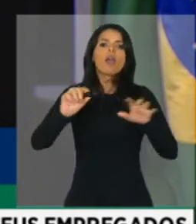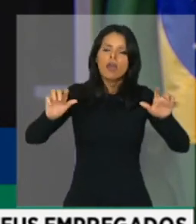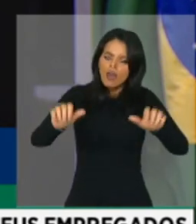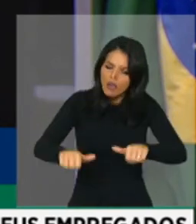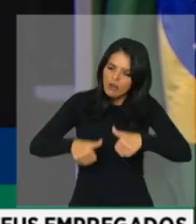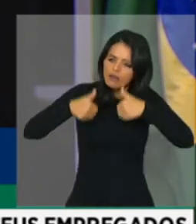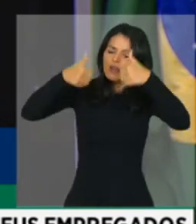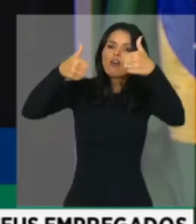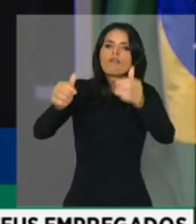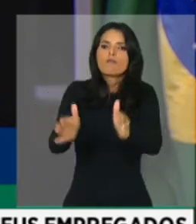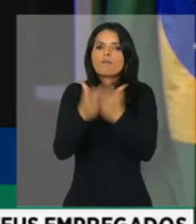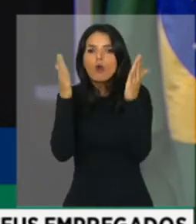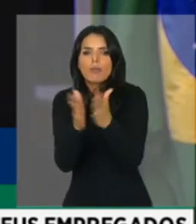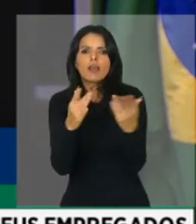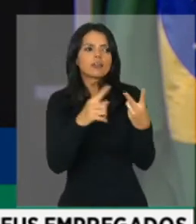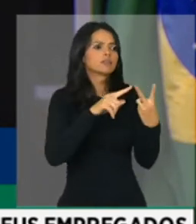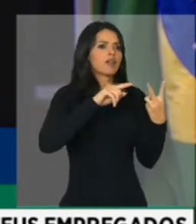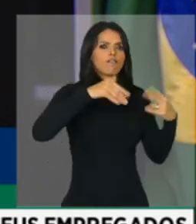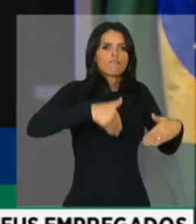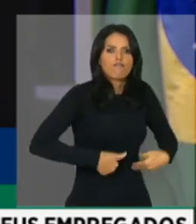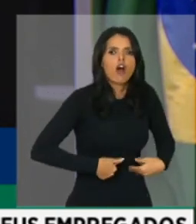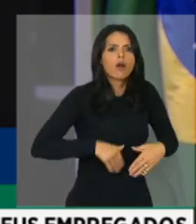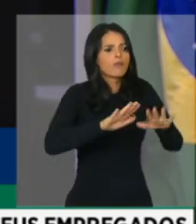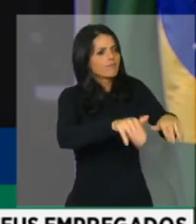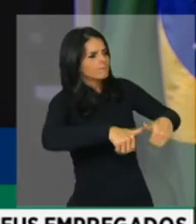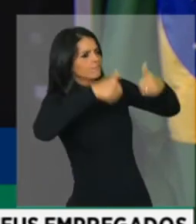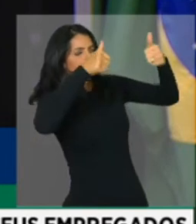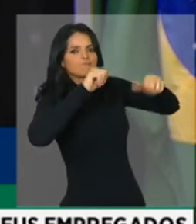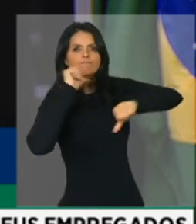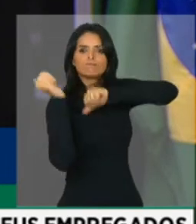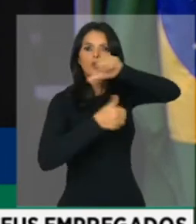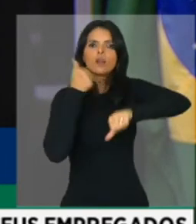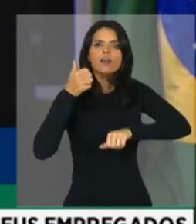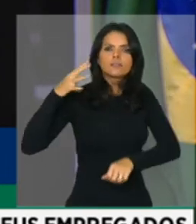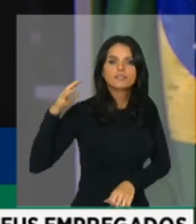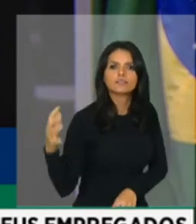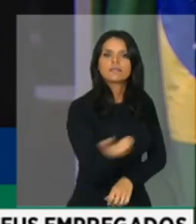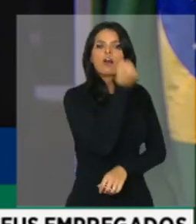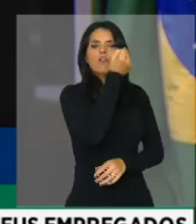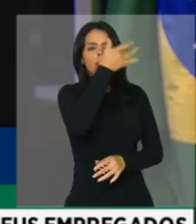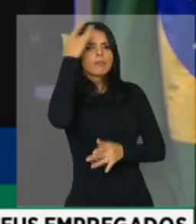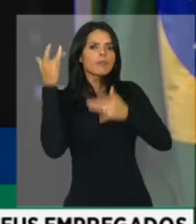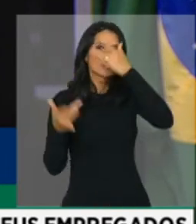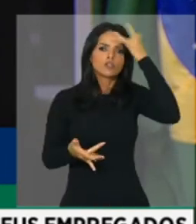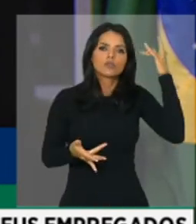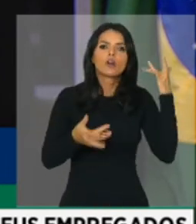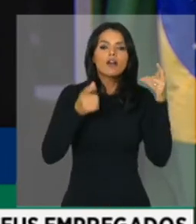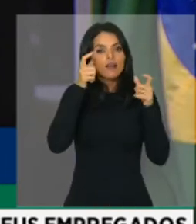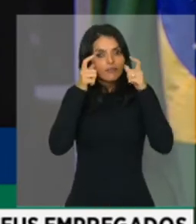MISÉRIA... DE CABEÇA ERGUIDA E SALVAR O MAIOR NÚMERO POSSÍVEL DE PESSOAS E BRASILEIROS E VISANDO O INTERESSE INTERNO DO NOSSO PAÍS. MAS, PARA ISSO... É